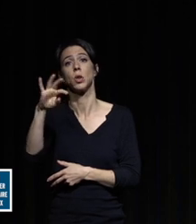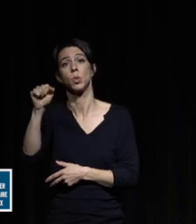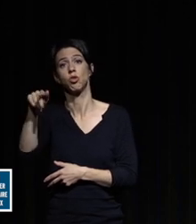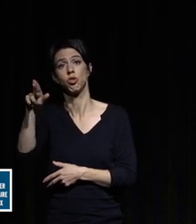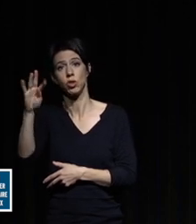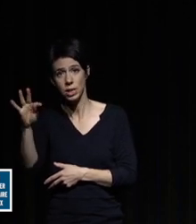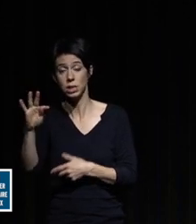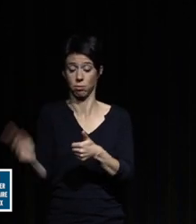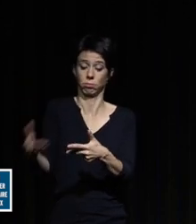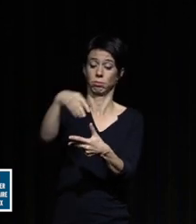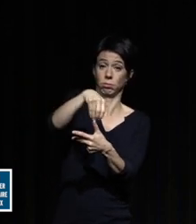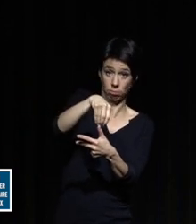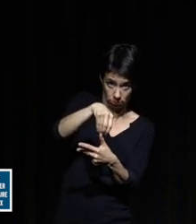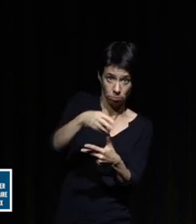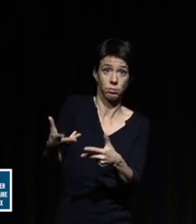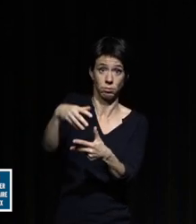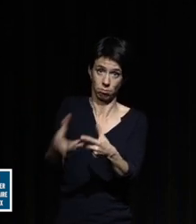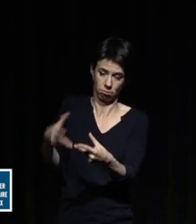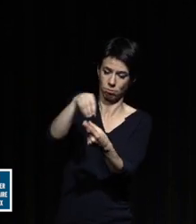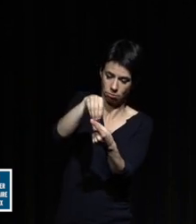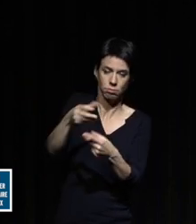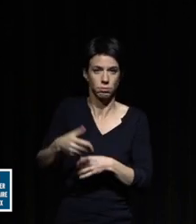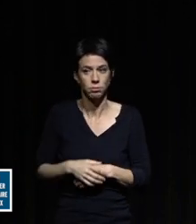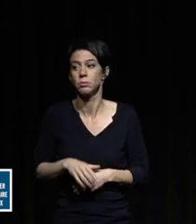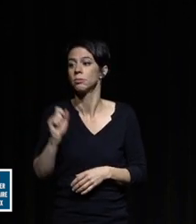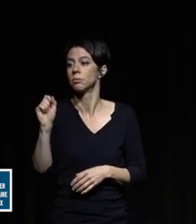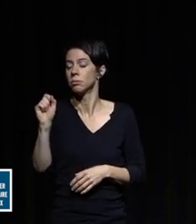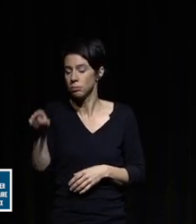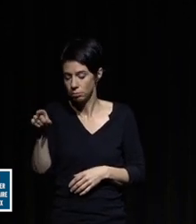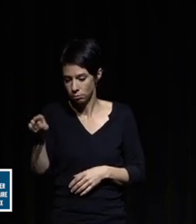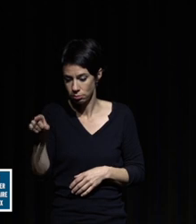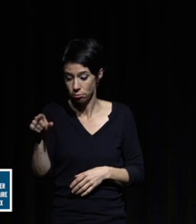macros progestatif il a été bien évaluer c'est pour ça qu'il est proposé dans cette indication